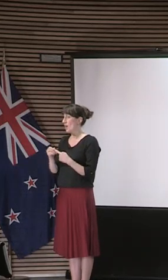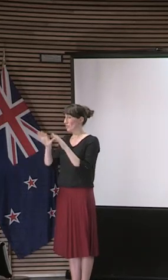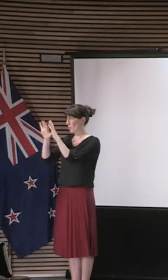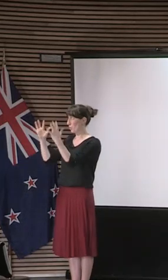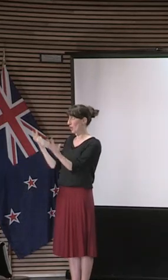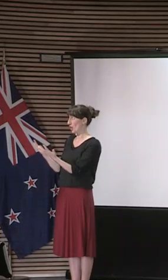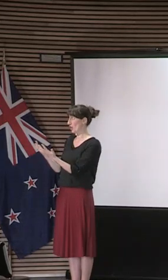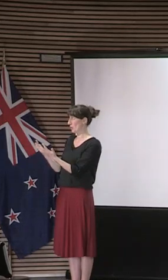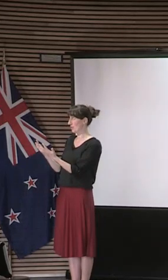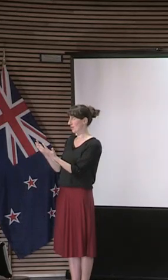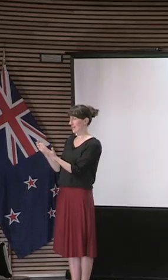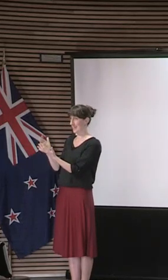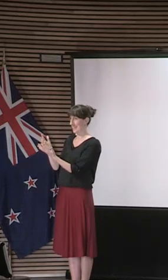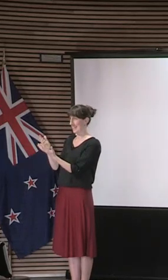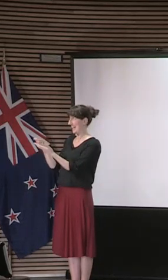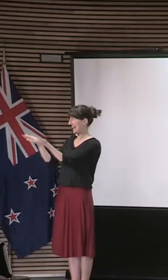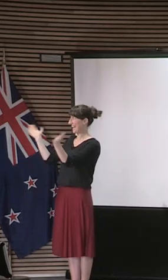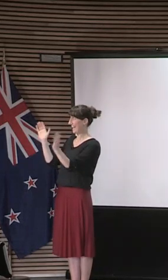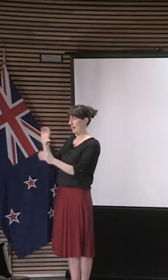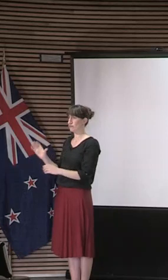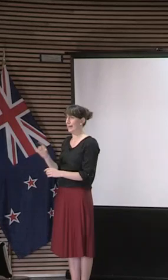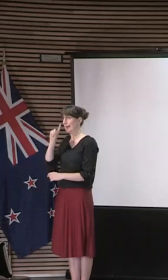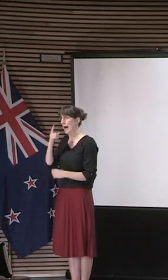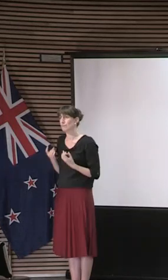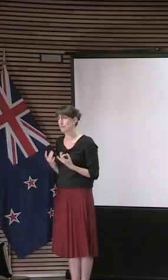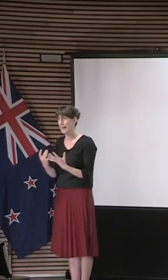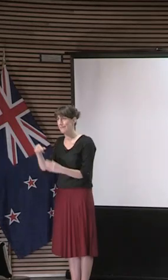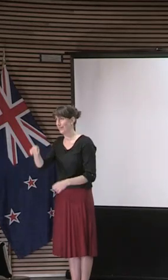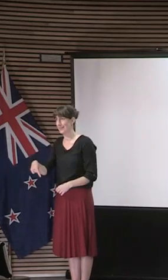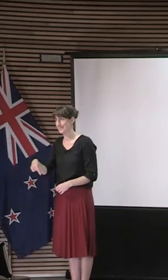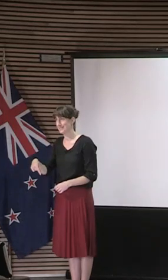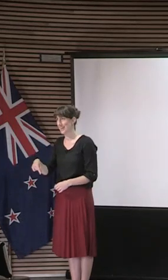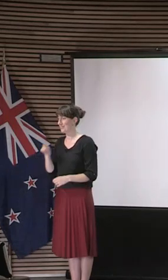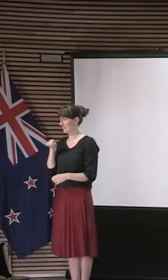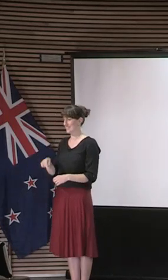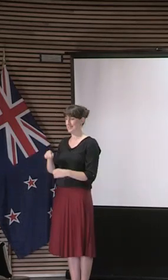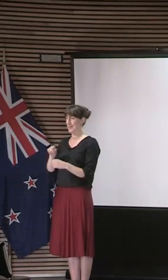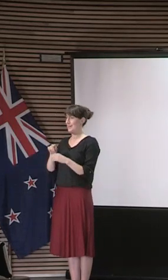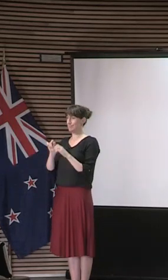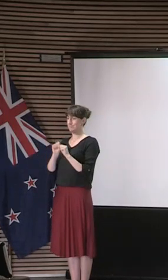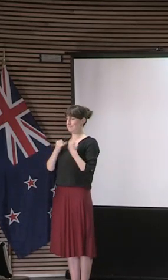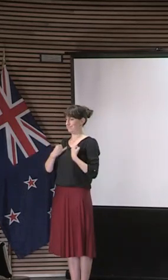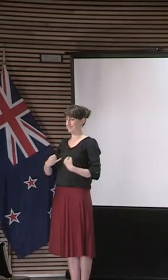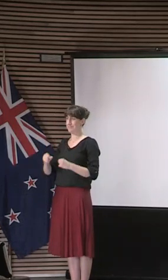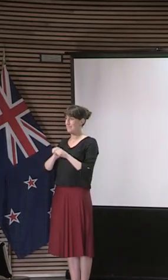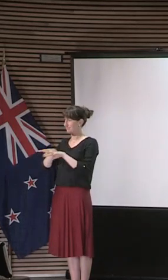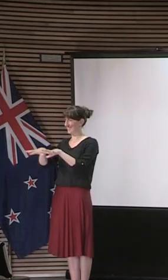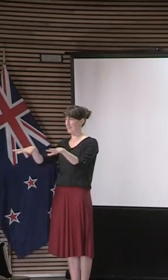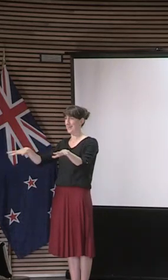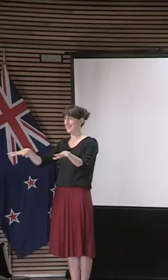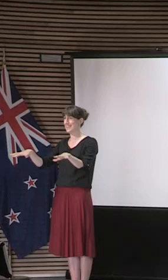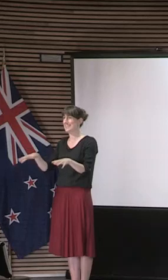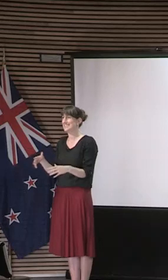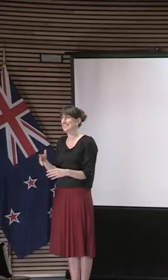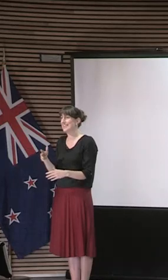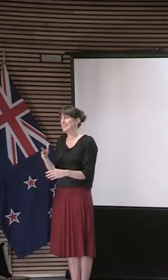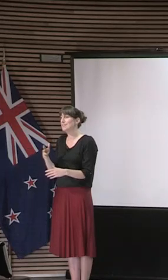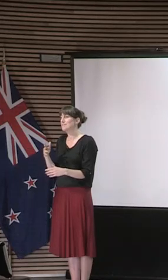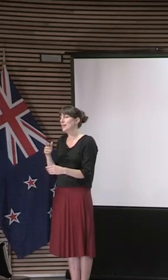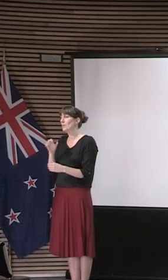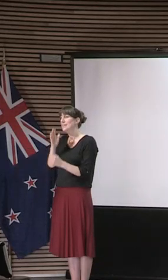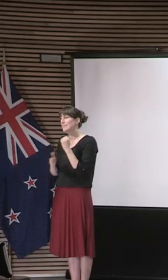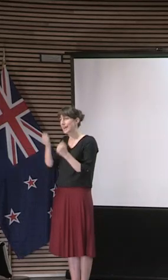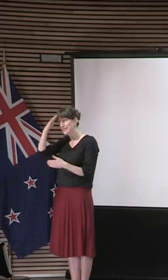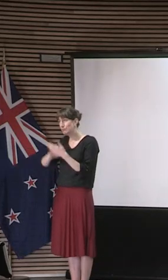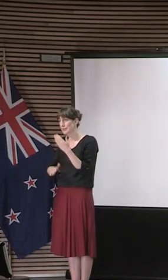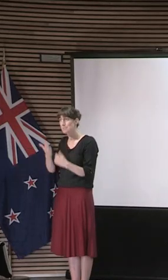R3ngai Hauora? JACINDA ARDERN: